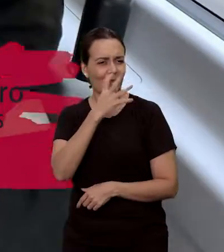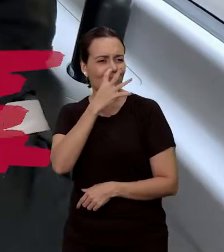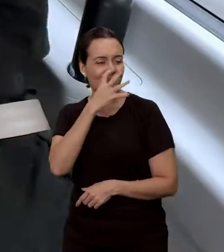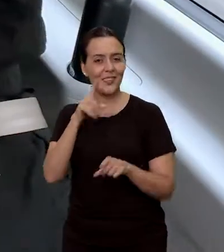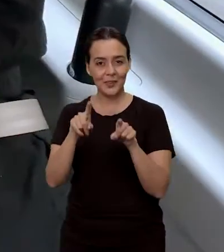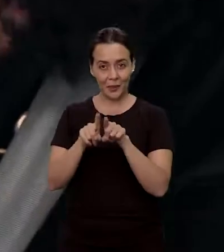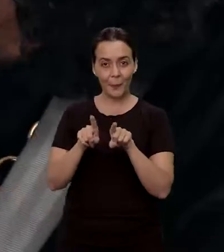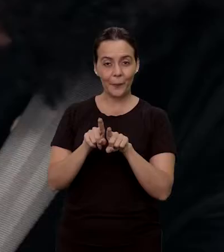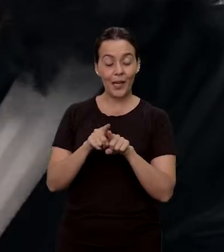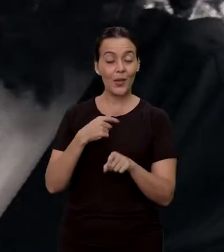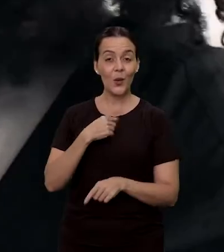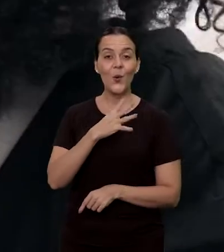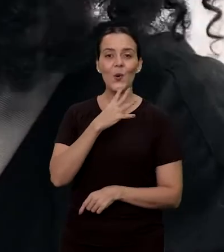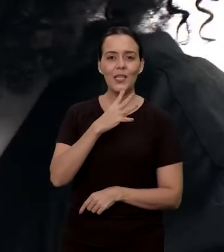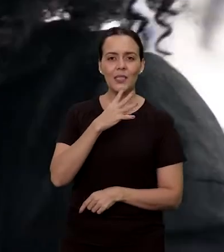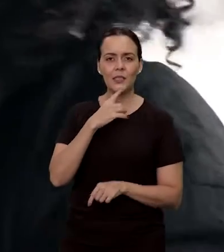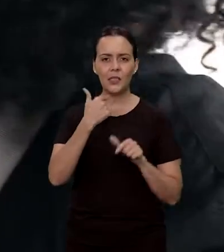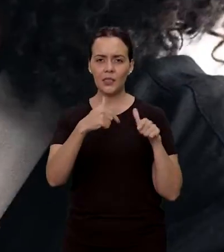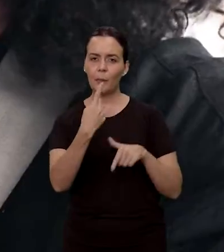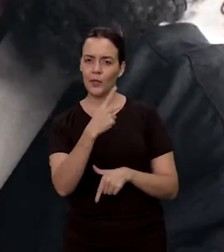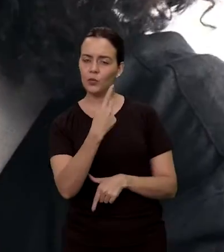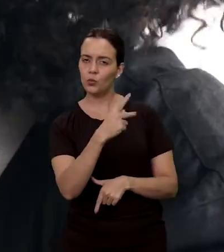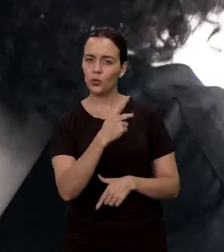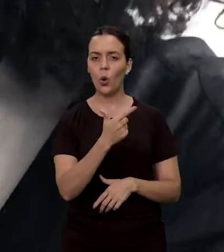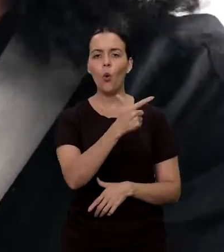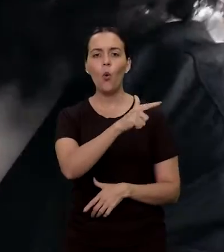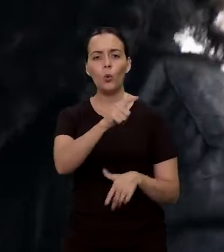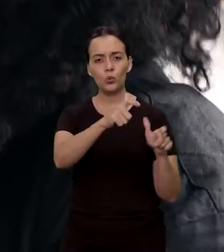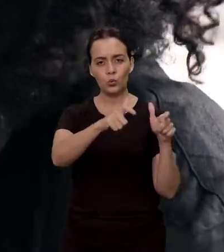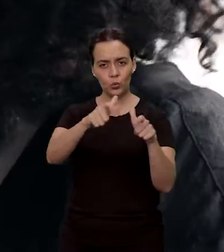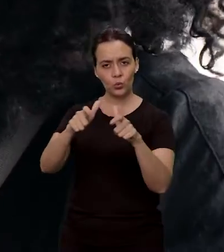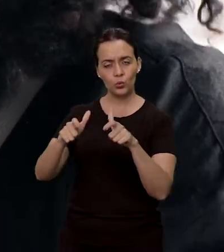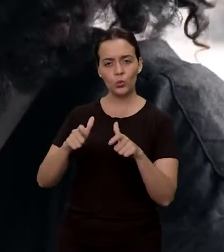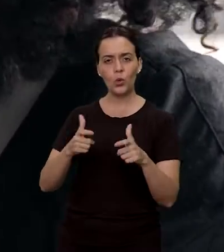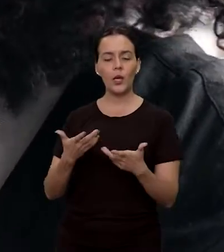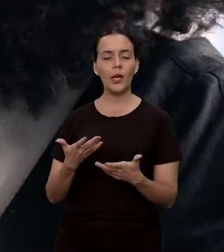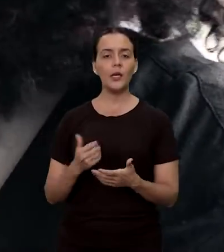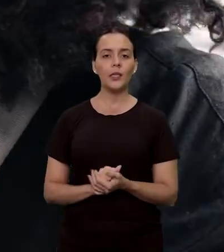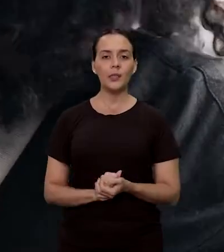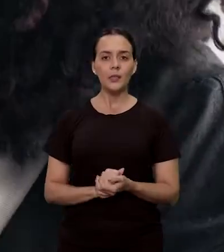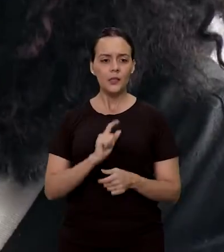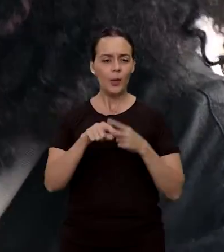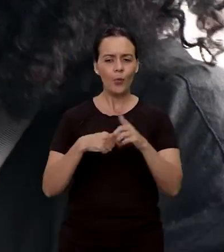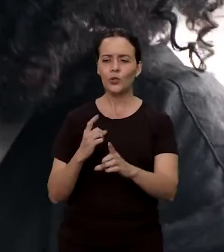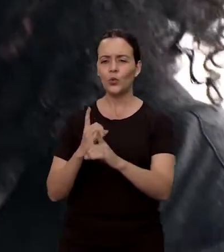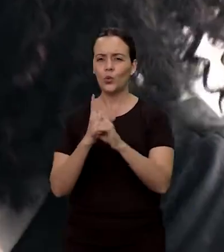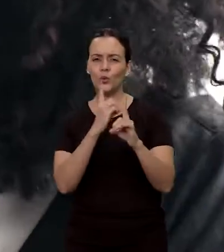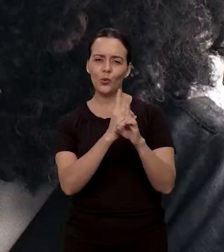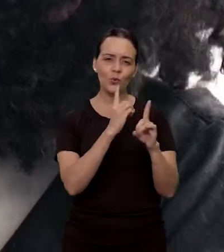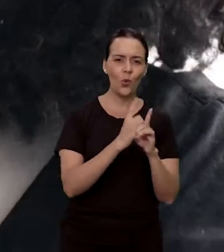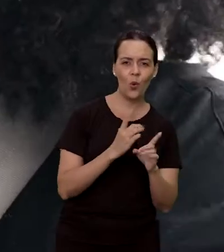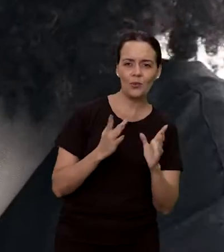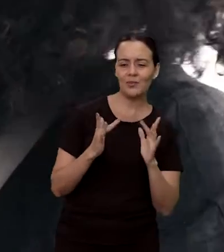vendo que eu já conhecia o teu trabalho de outros lugares, e aí, depois, quando a gente vai se encontrando, vai se alinhando.